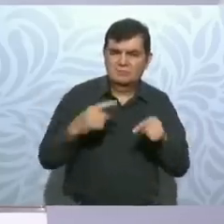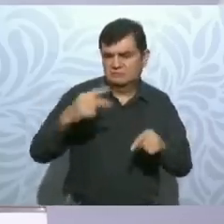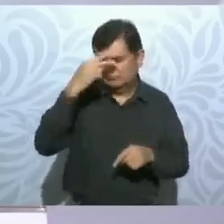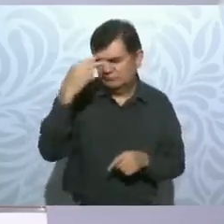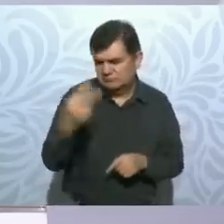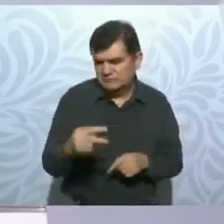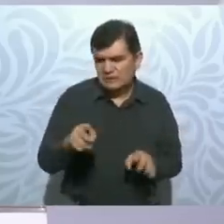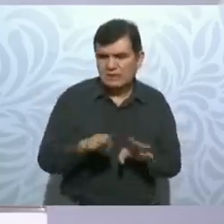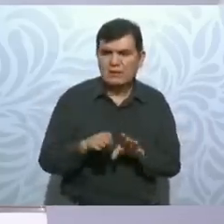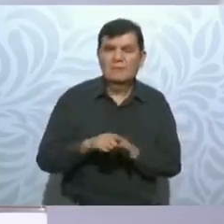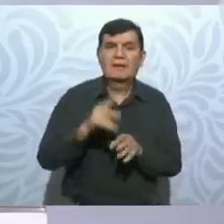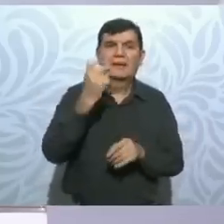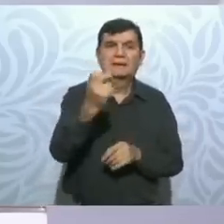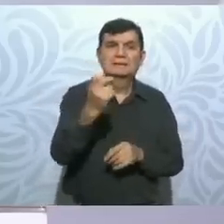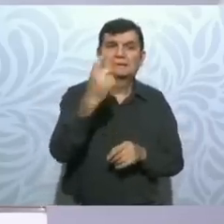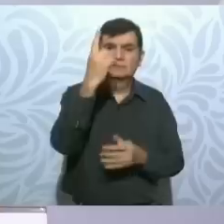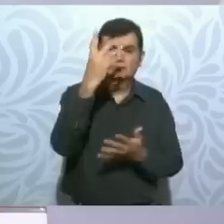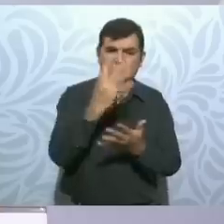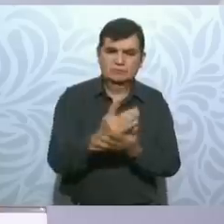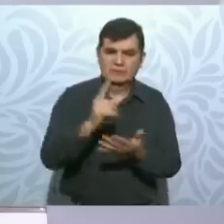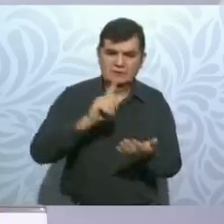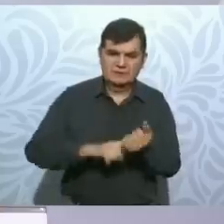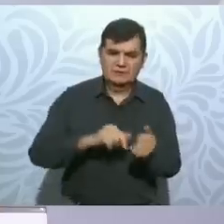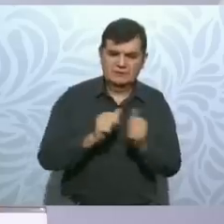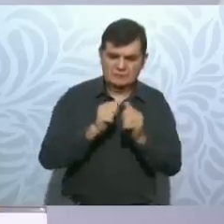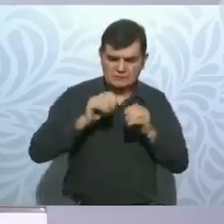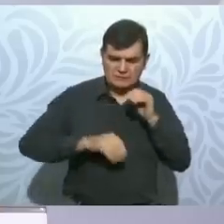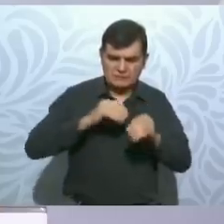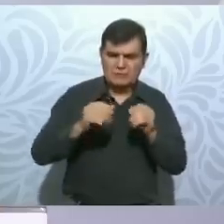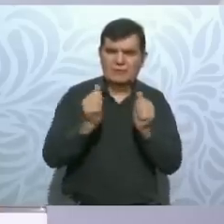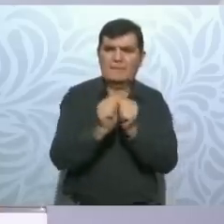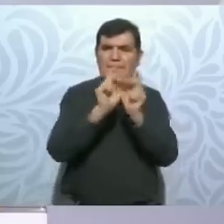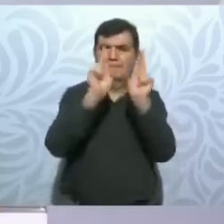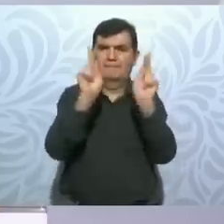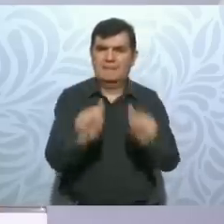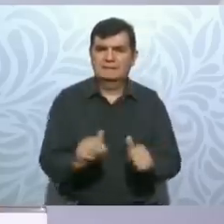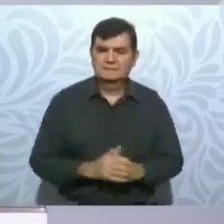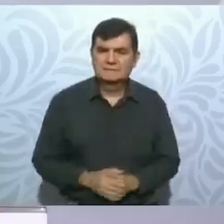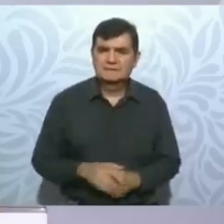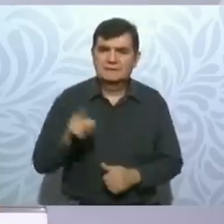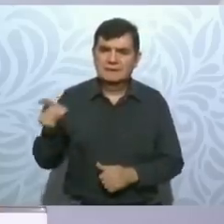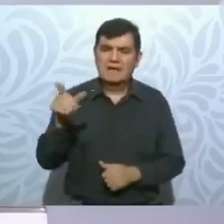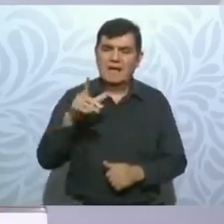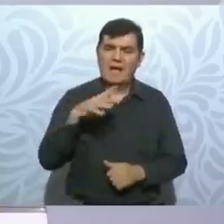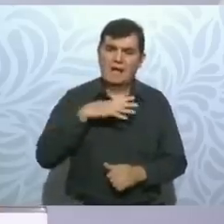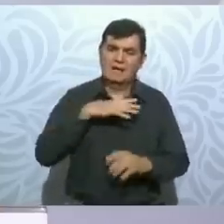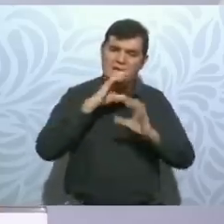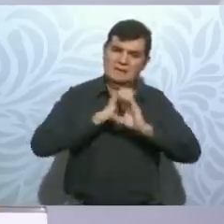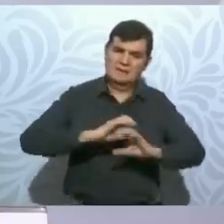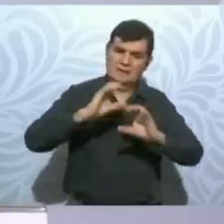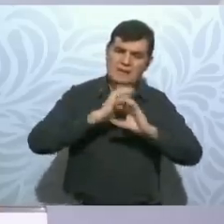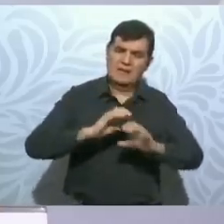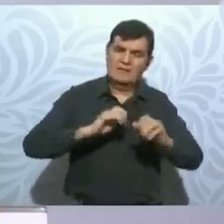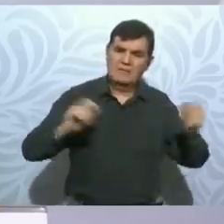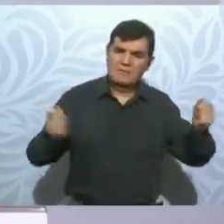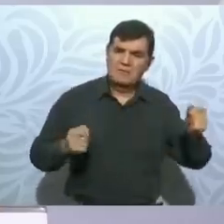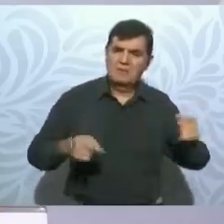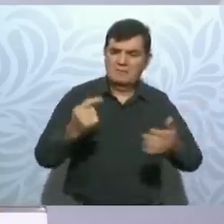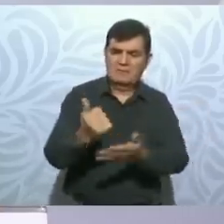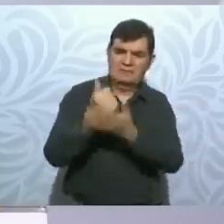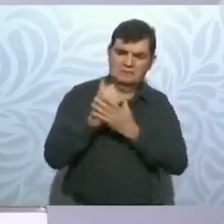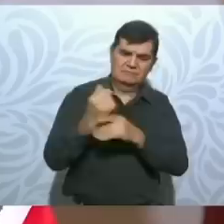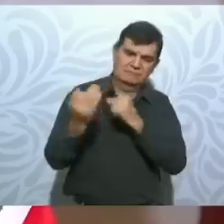que el único contenido sea la construcción de la paz y como él es cantante de banda nos va a ayudar